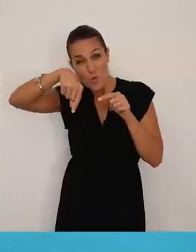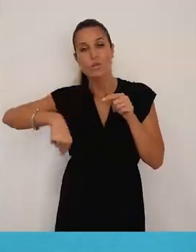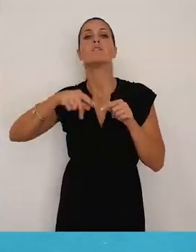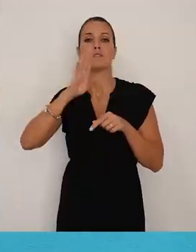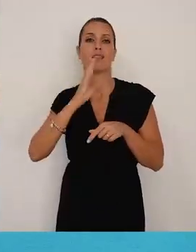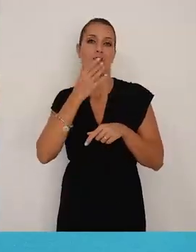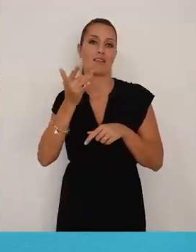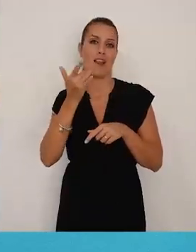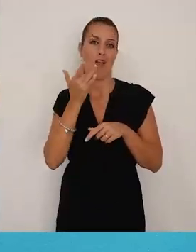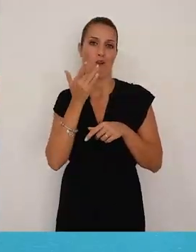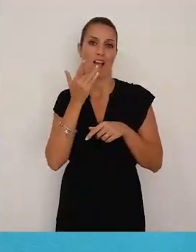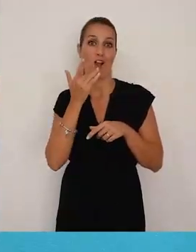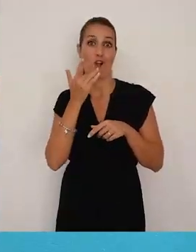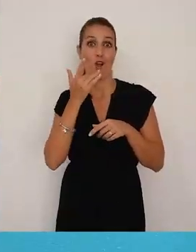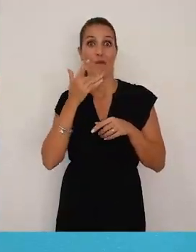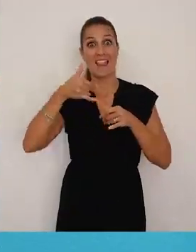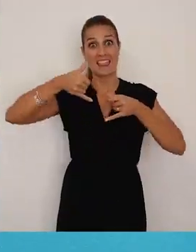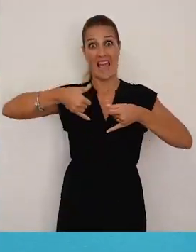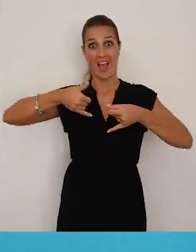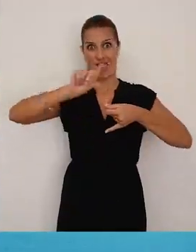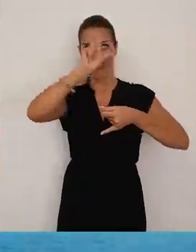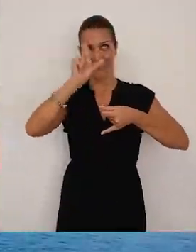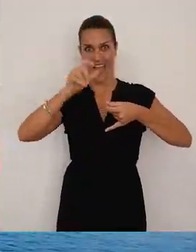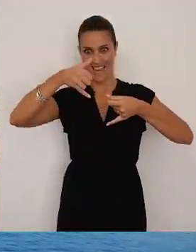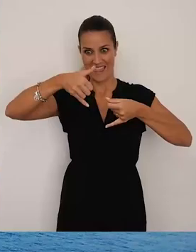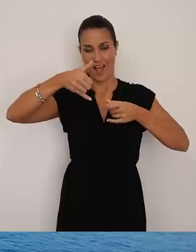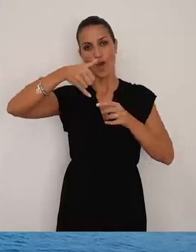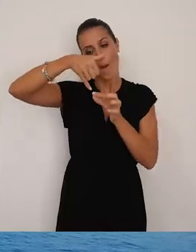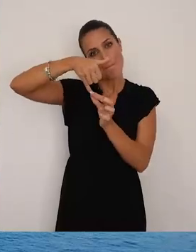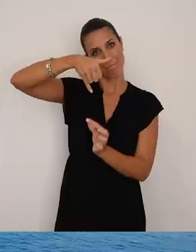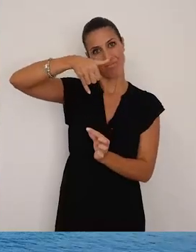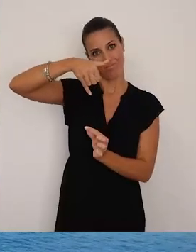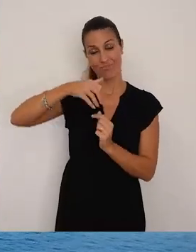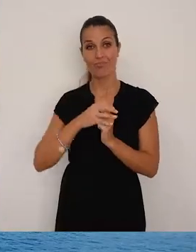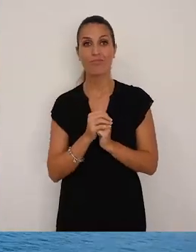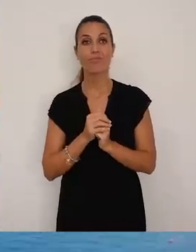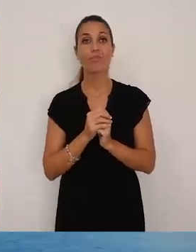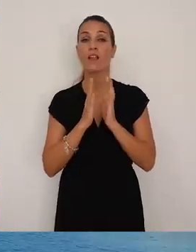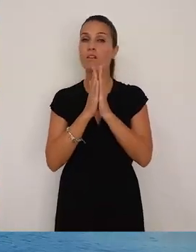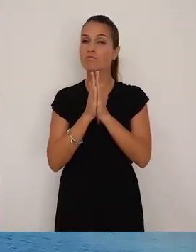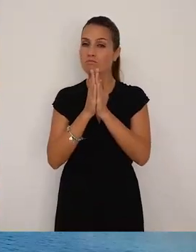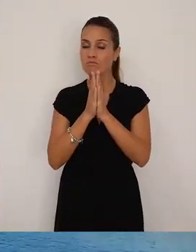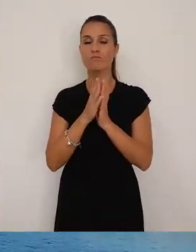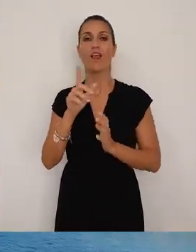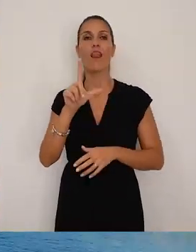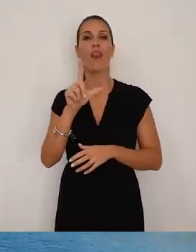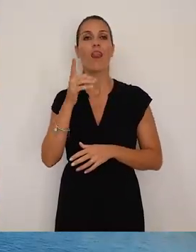punta estrema del Tacco d’Italia. La vocazione religiosa di Leuca si manifesta